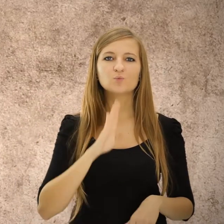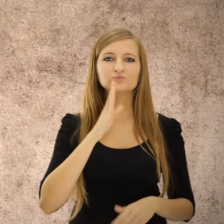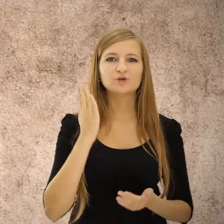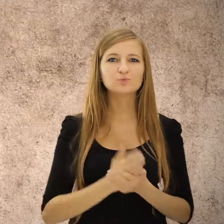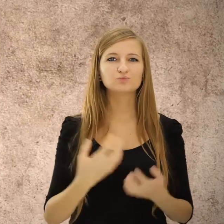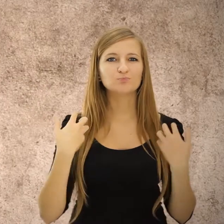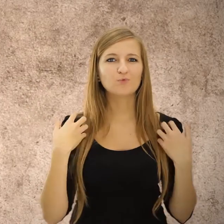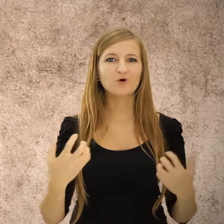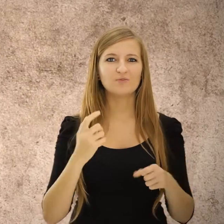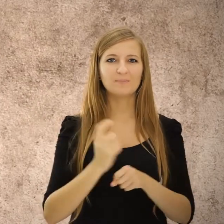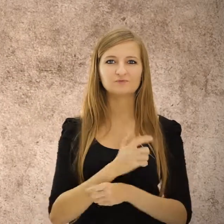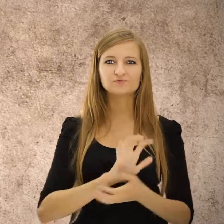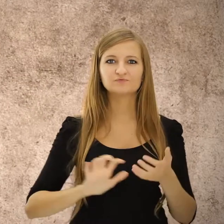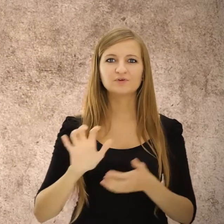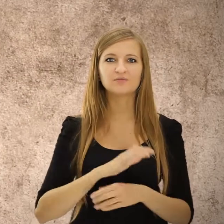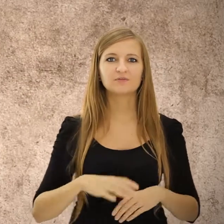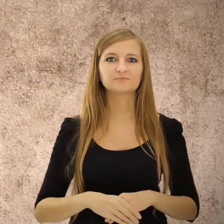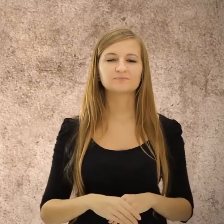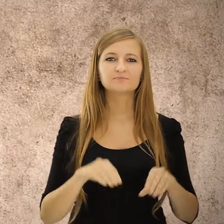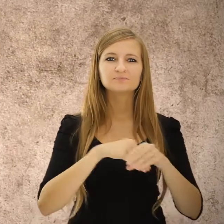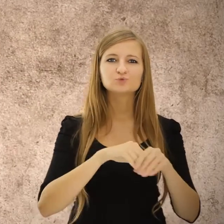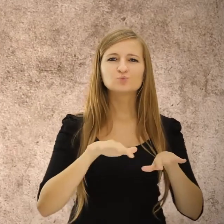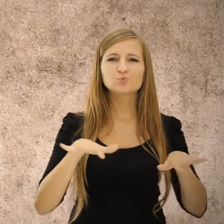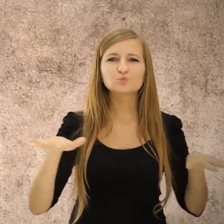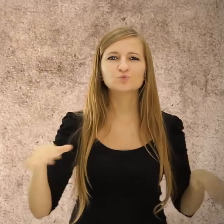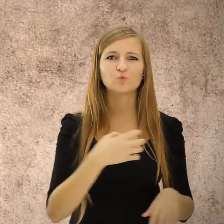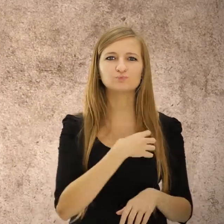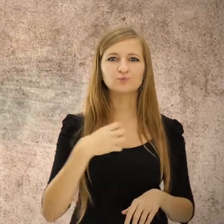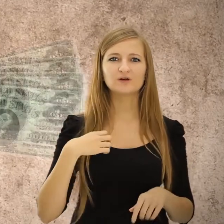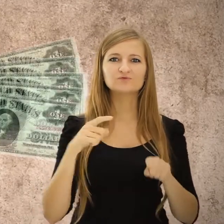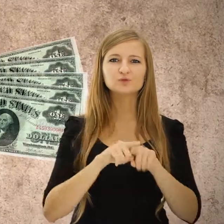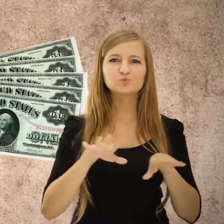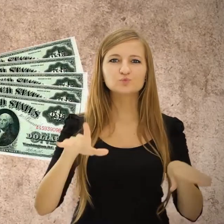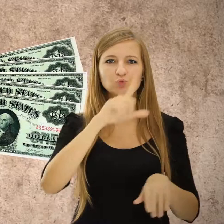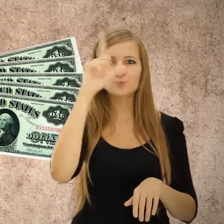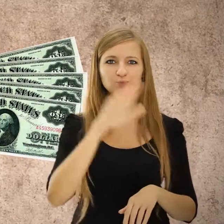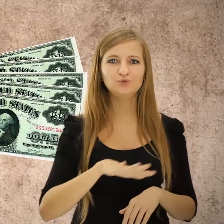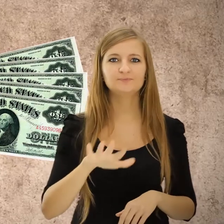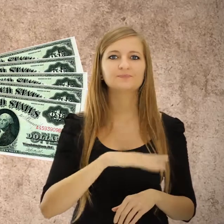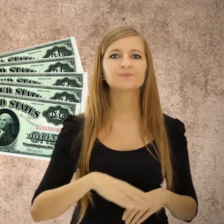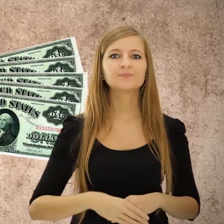USA były już wtedy najbogatszym krajem świata z wielką gospodarką i wielką liczbą ludzi.